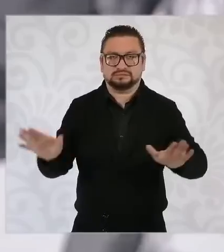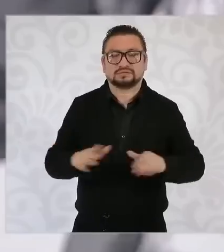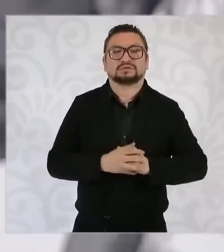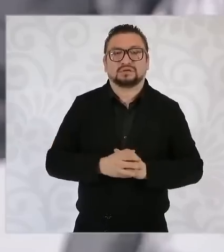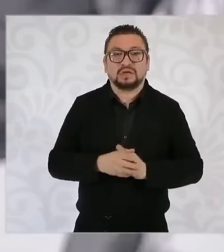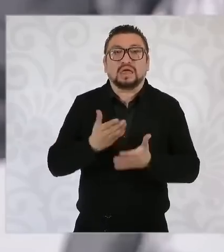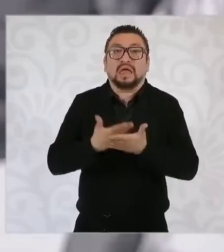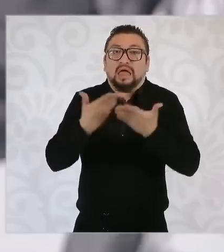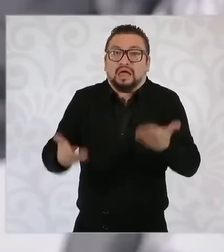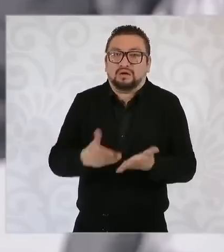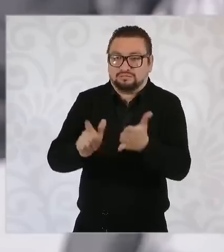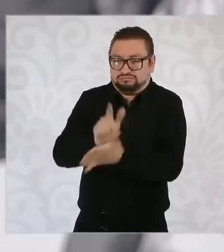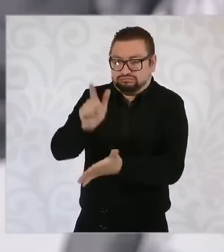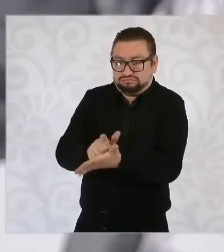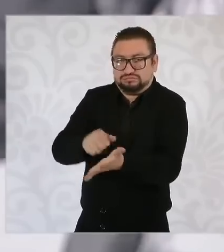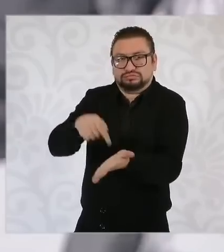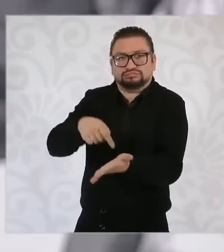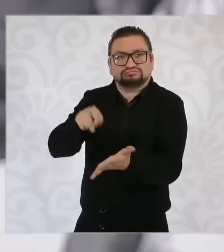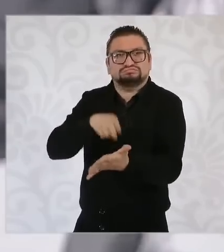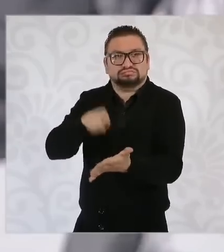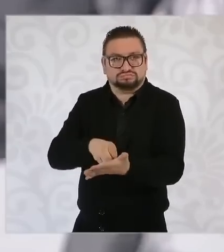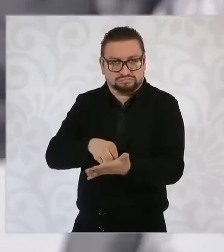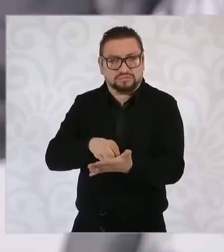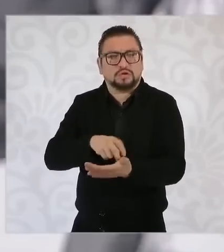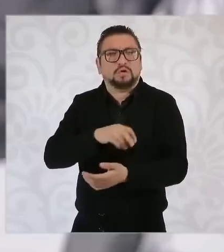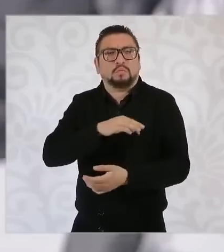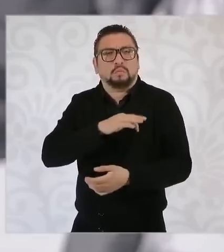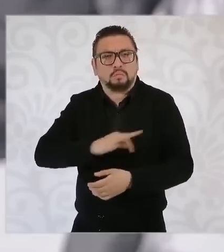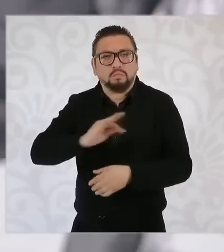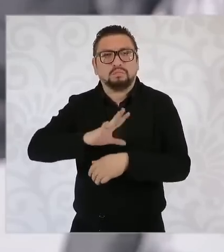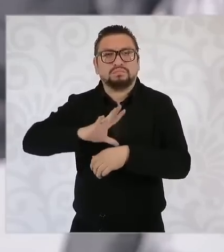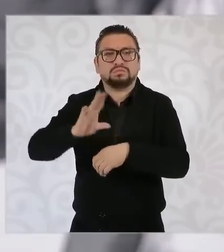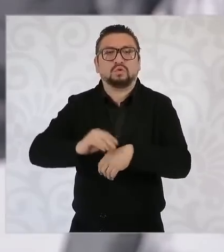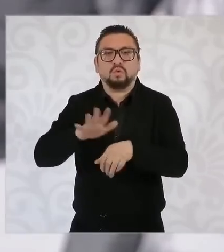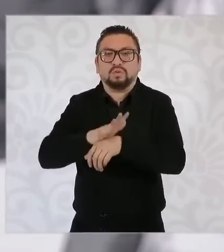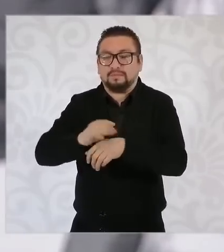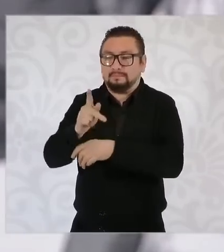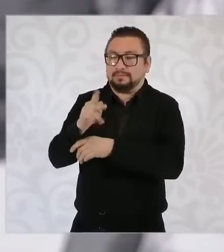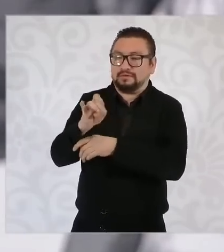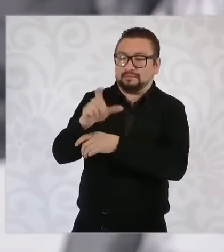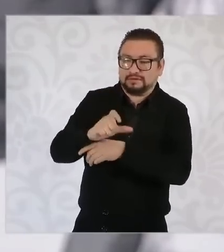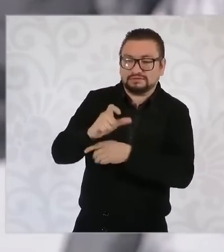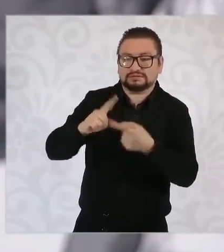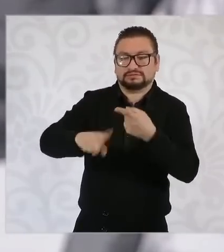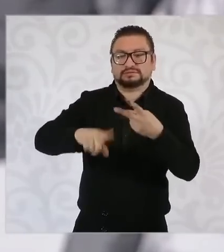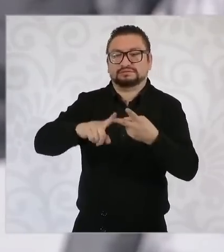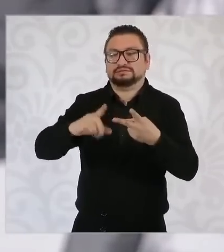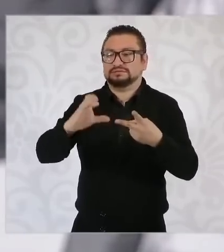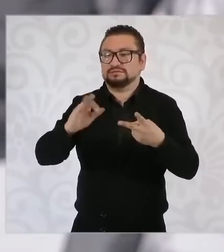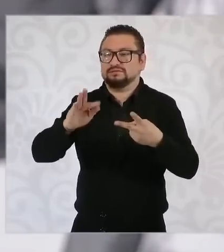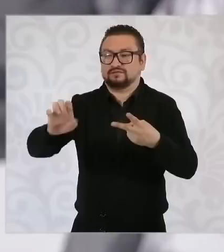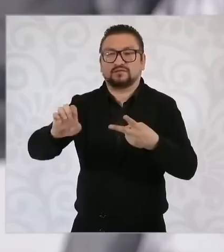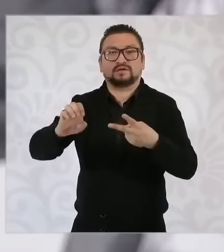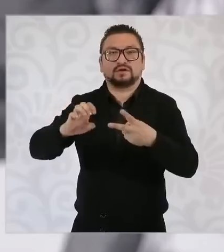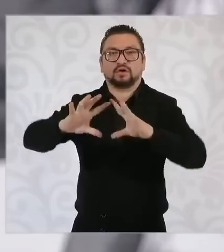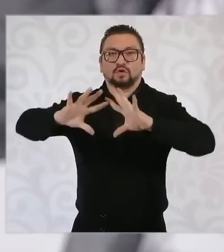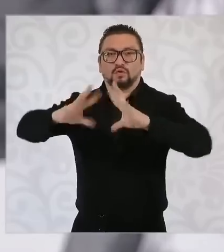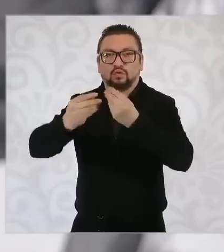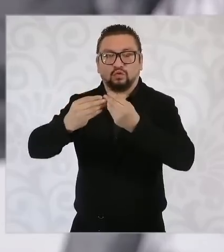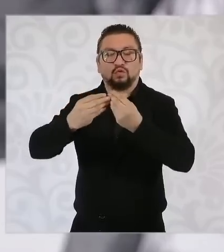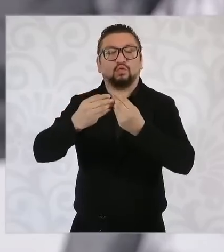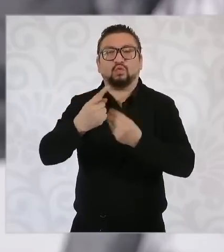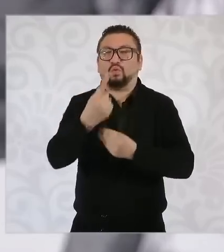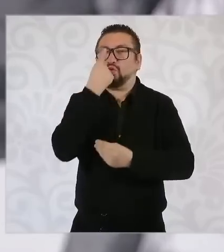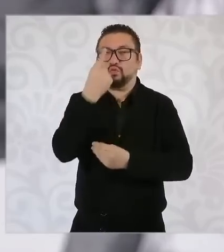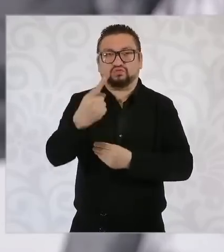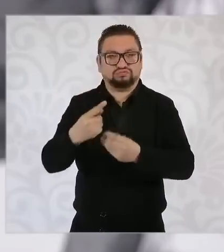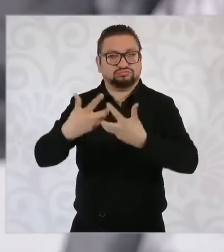la reforma se permite volver a integrar a Pemex y a CFE horizontal y verticalmente terminando con